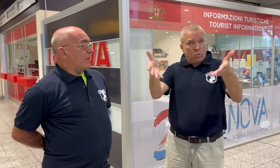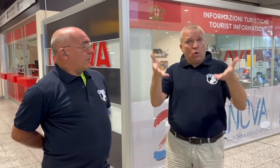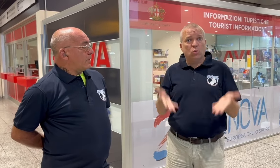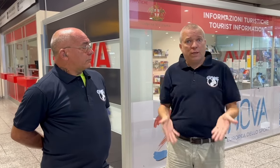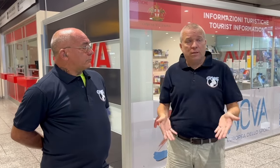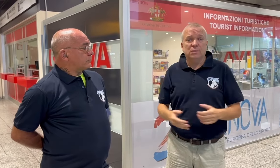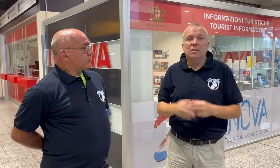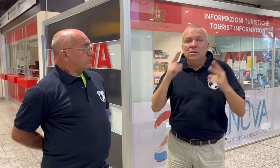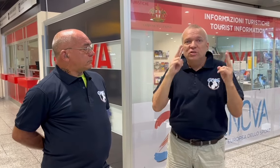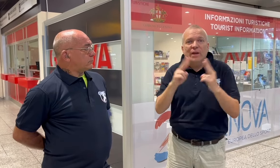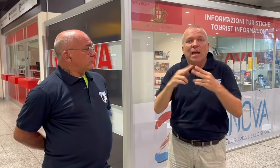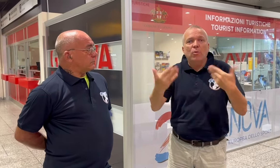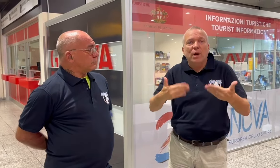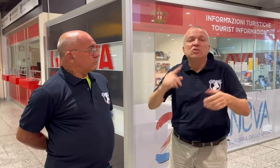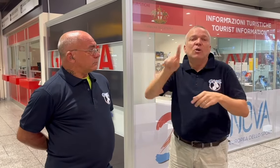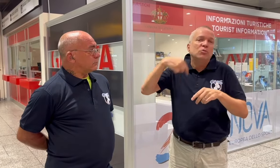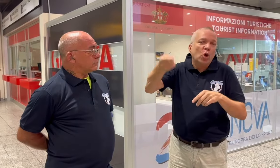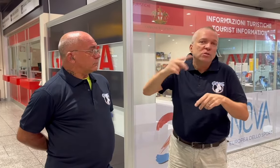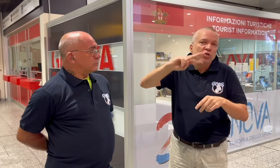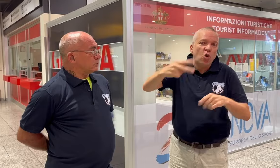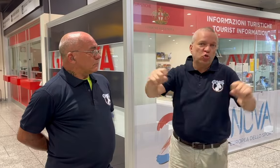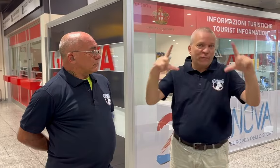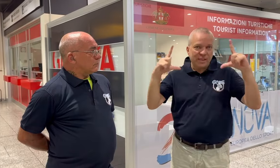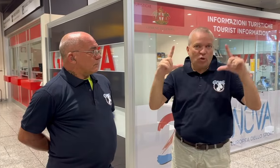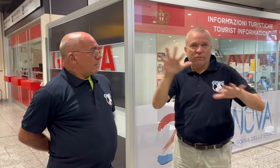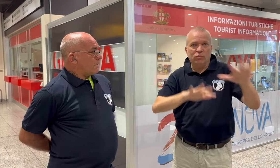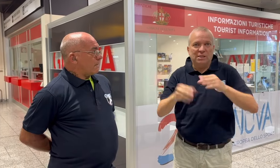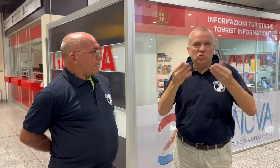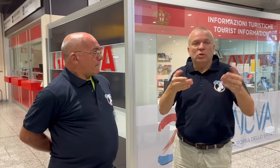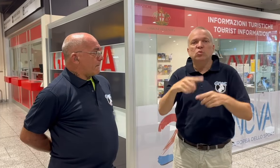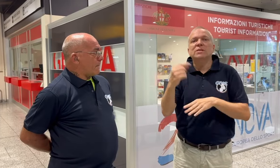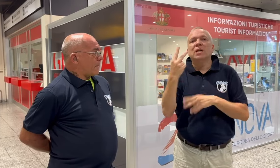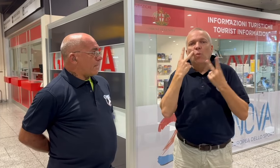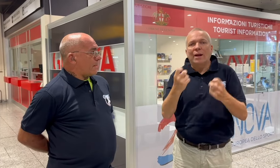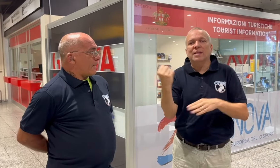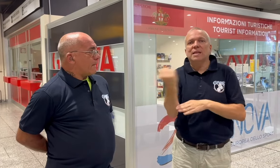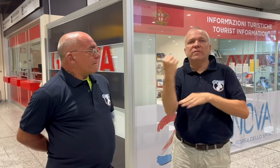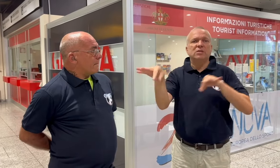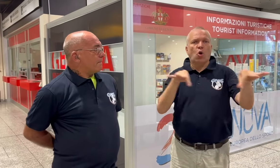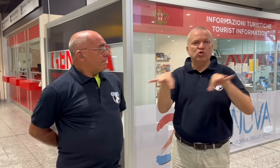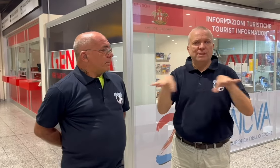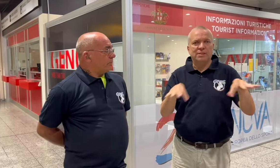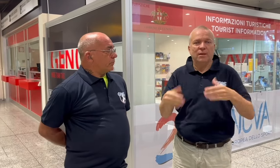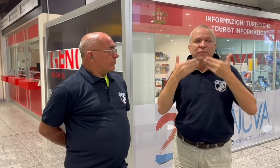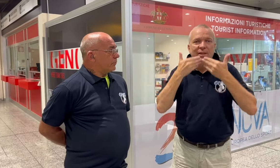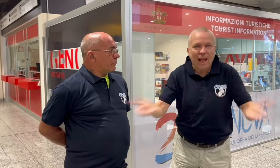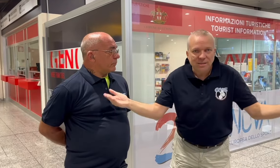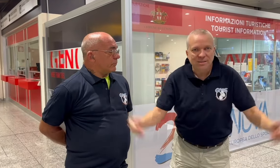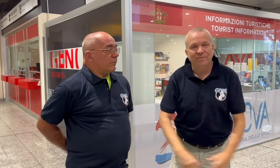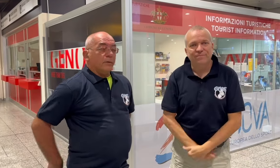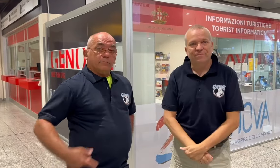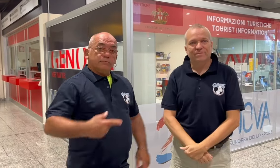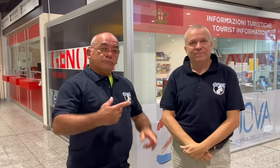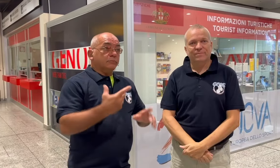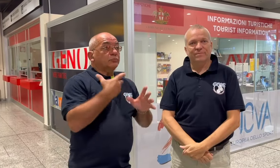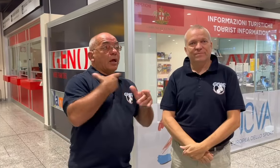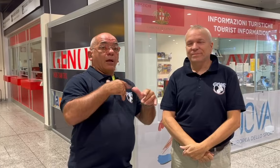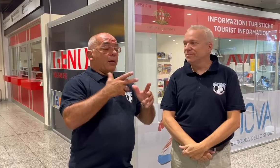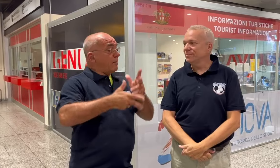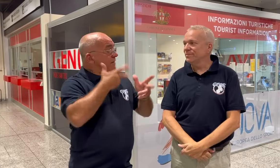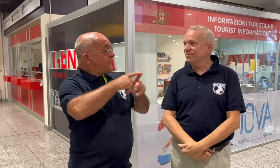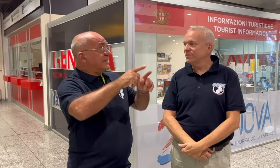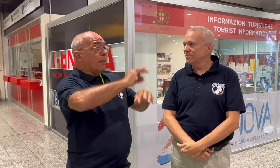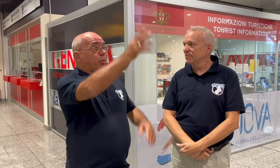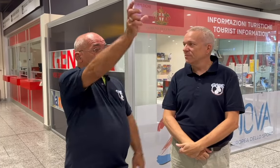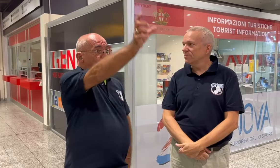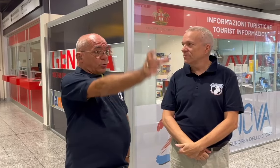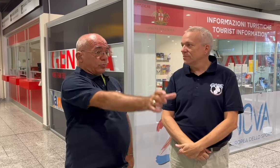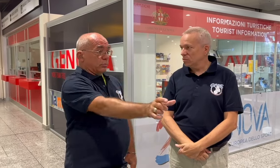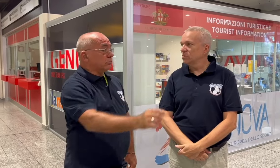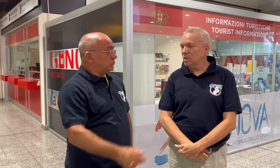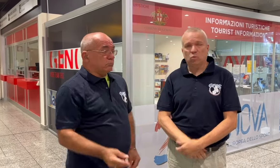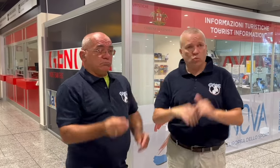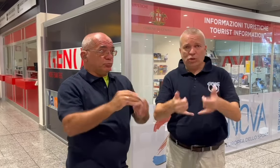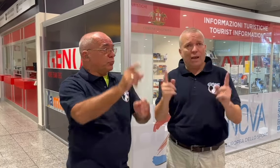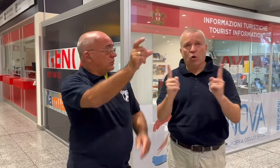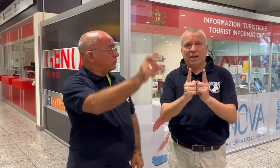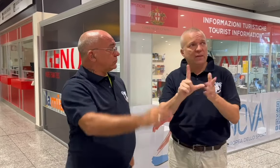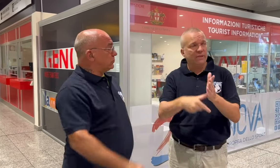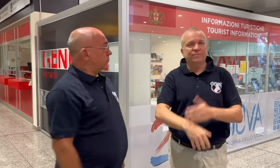Tutto qui e ci vediamo presto e al prossimo video che riguarda i servizi di logistica. Ciao!